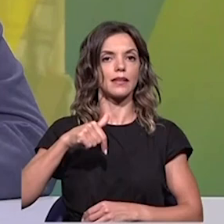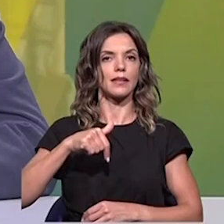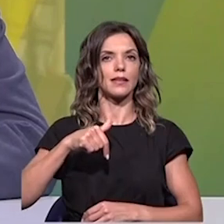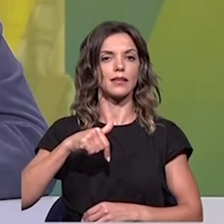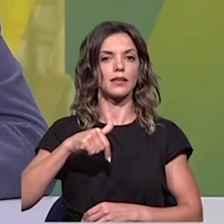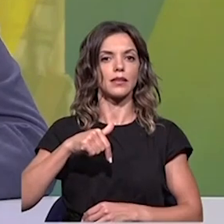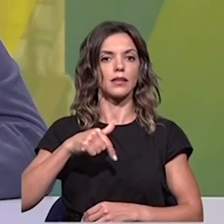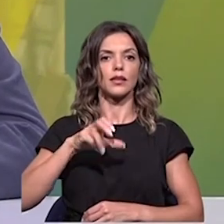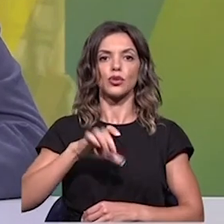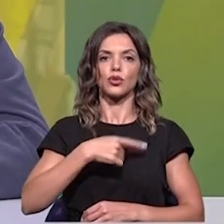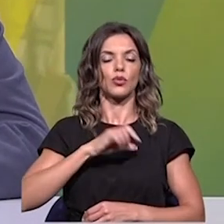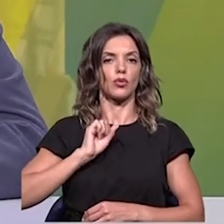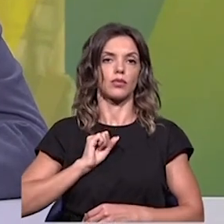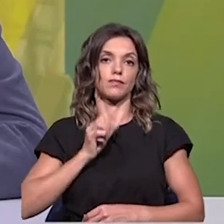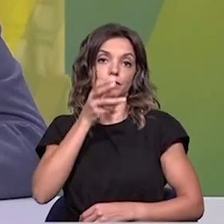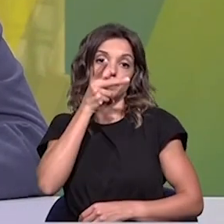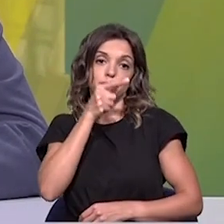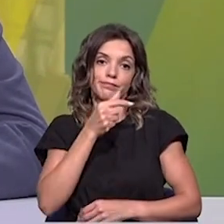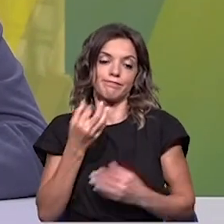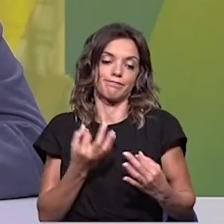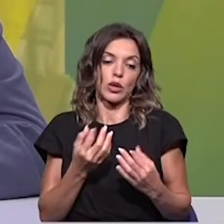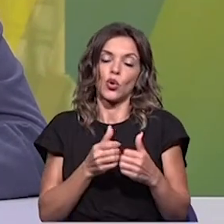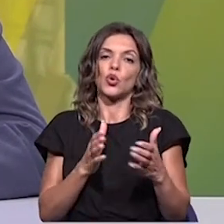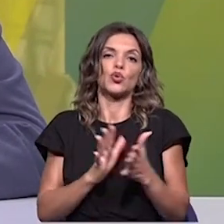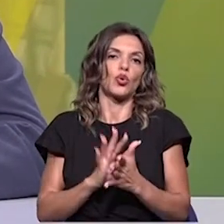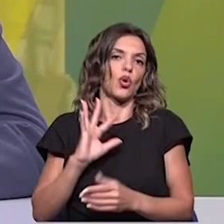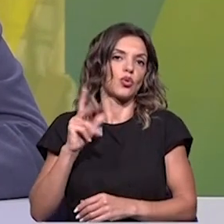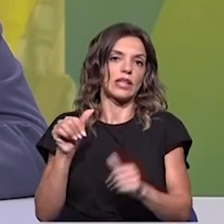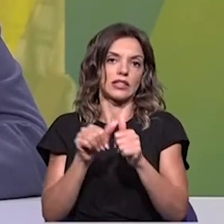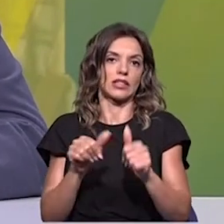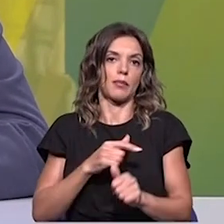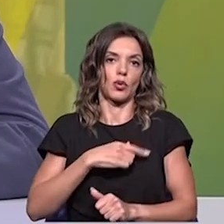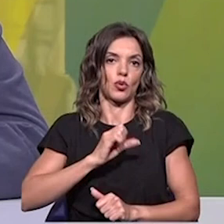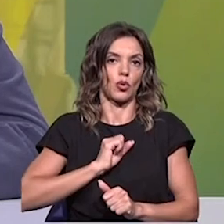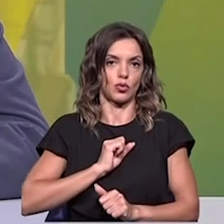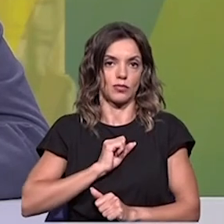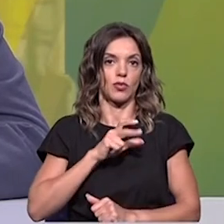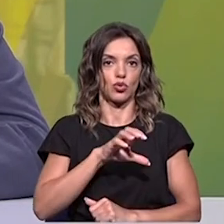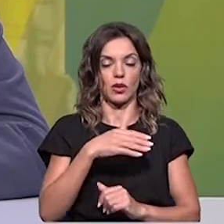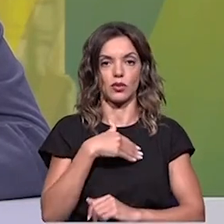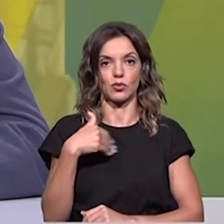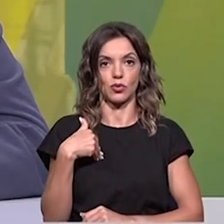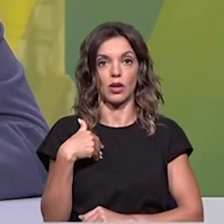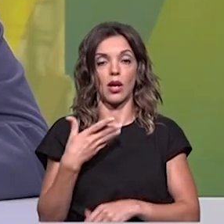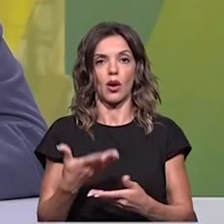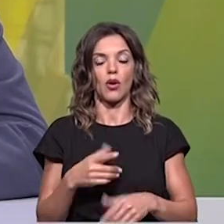Infelizmente, tudo acontece ao nosso Sistema Regional de Saúde, e até chegamos ao ponto de ter